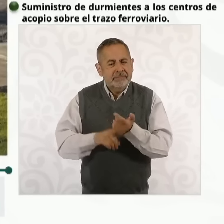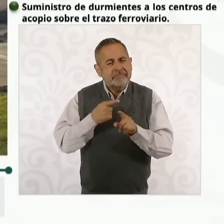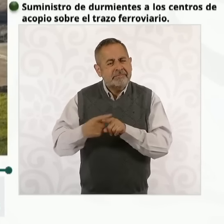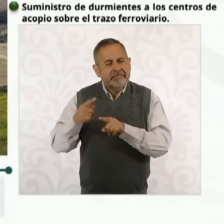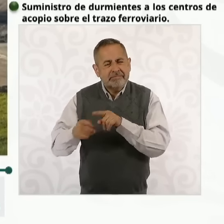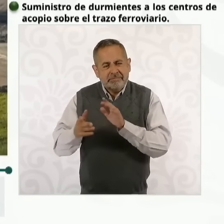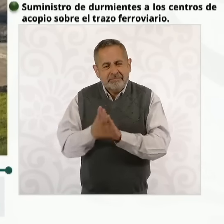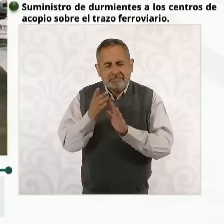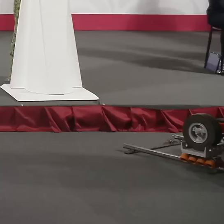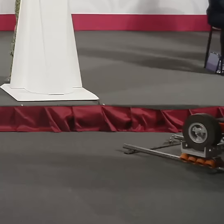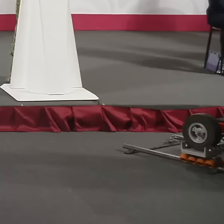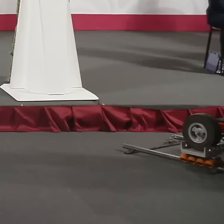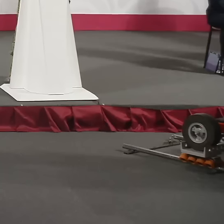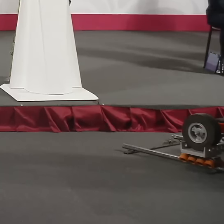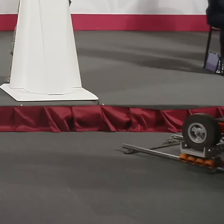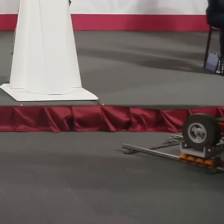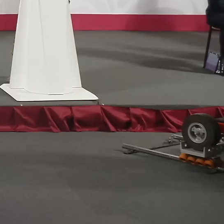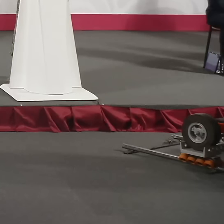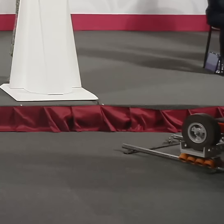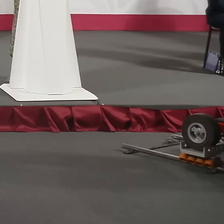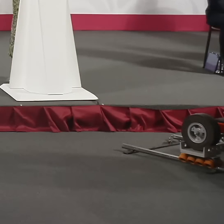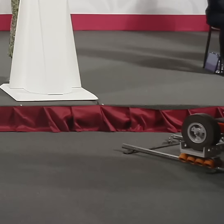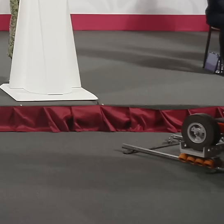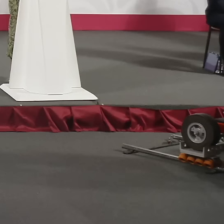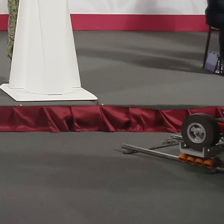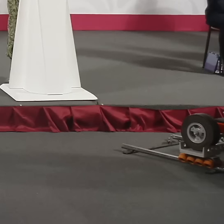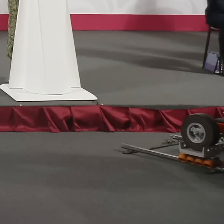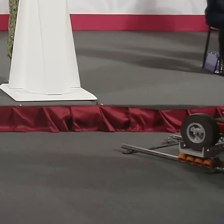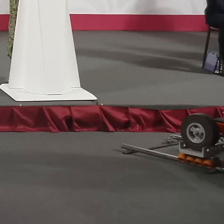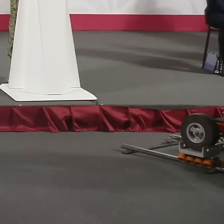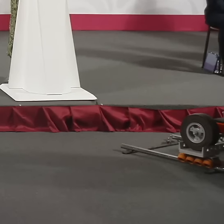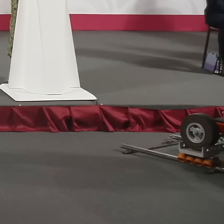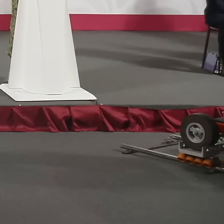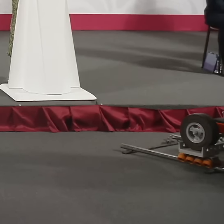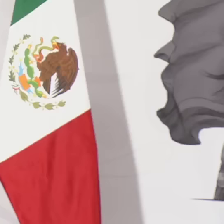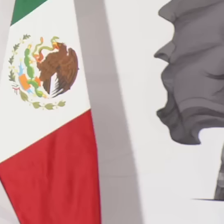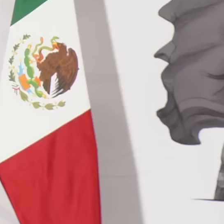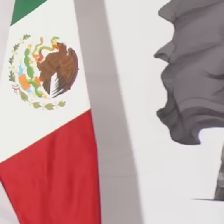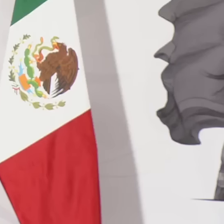obras de denaje transversal porque, bueno, son más de 53 en las amplias zonas inundables de del